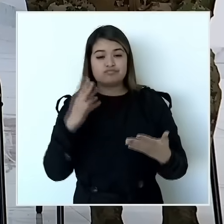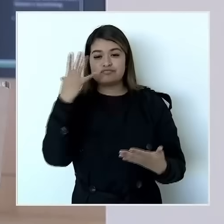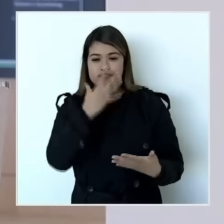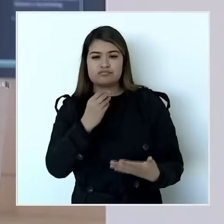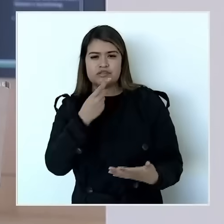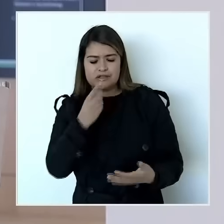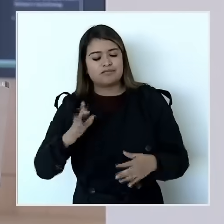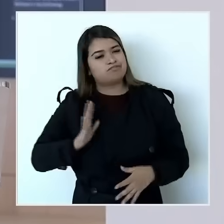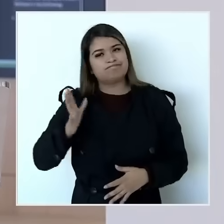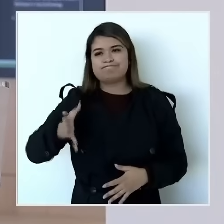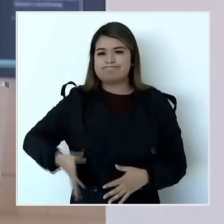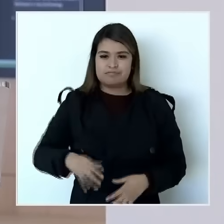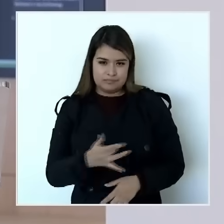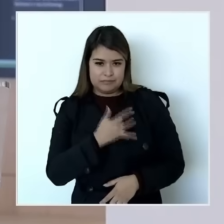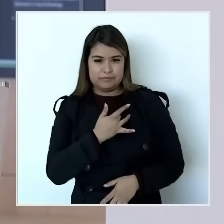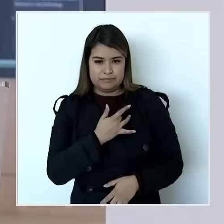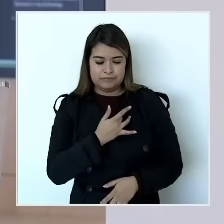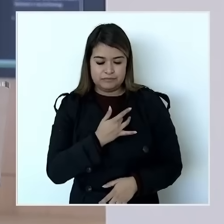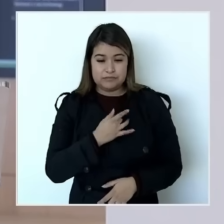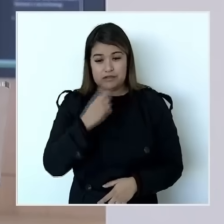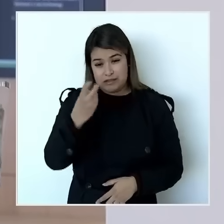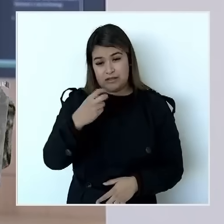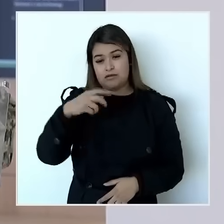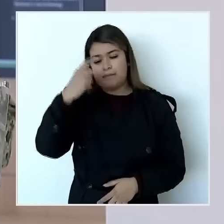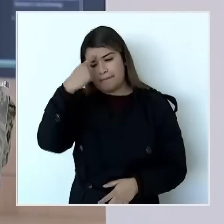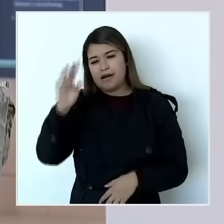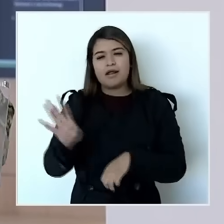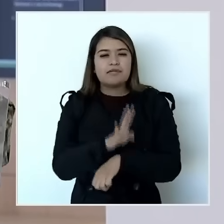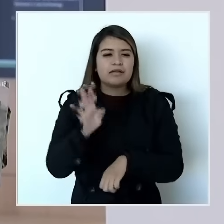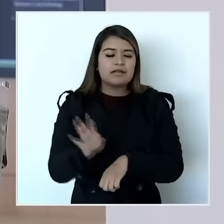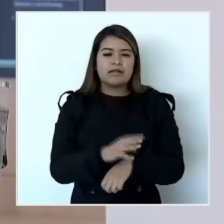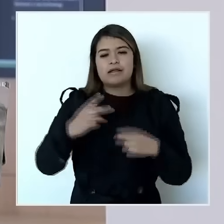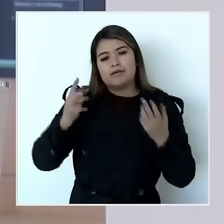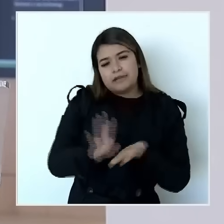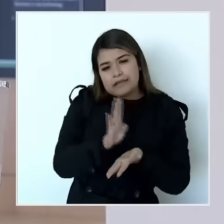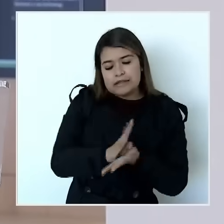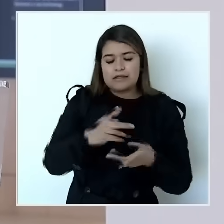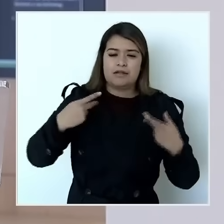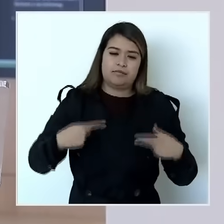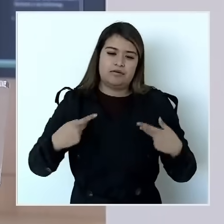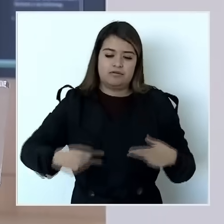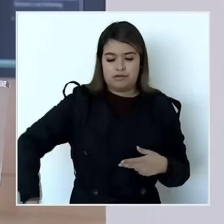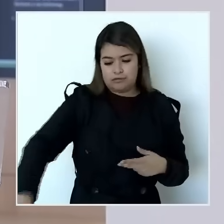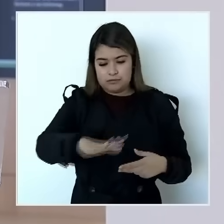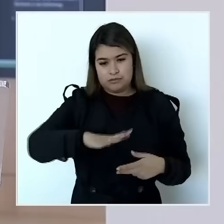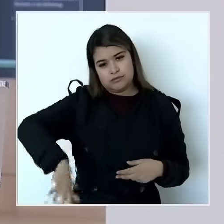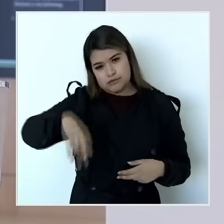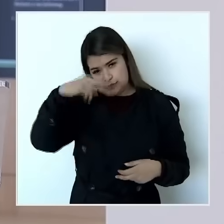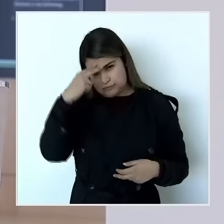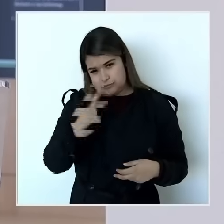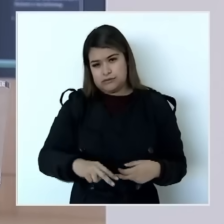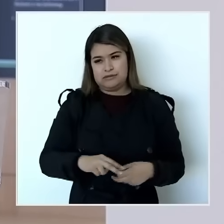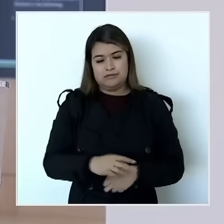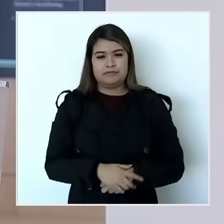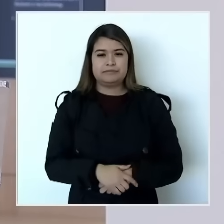de toda misión que contribuya al bienestar de los mexicanos. Estamos seguros que bajo su liderazgo,